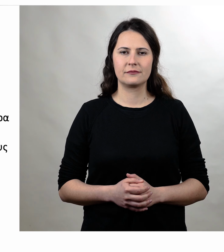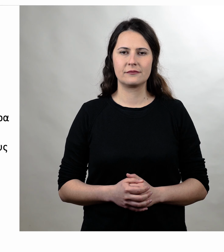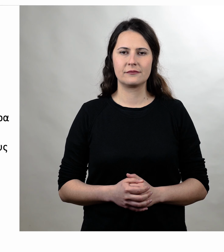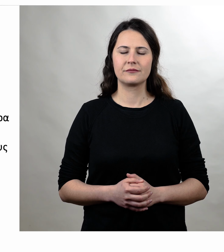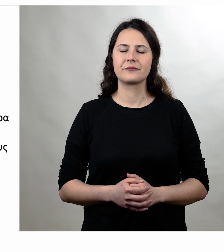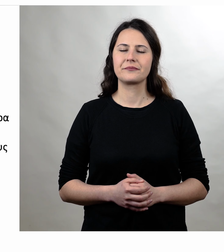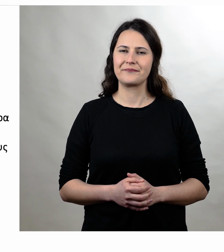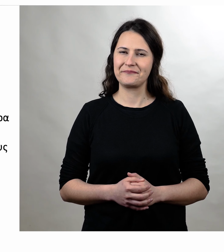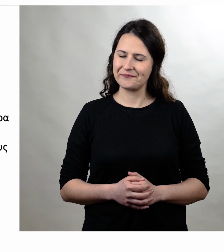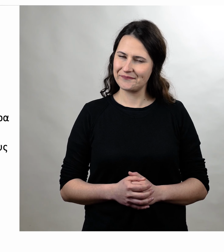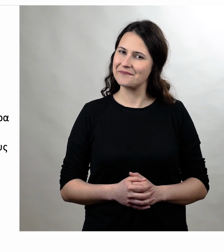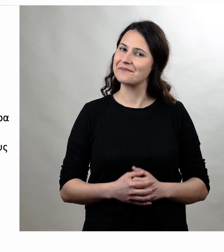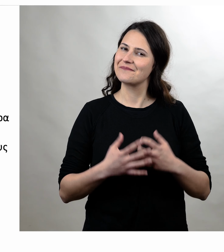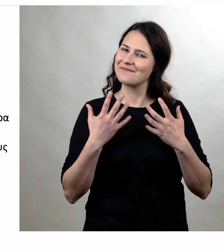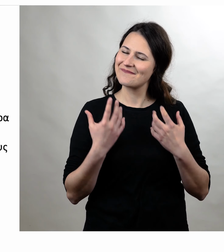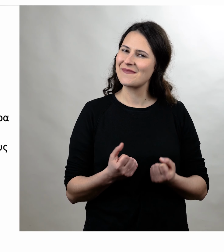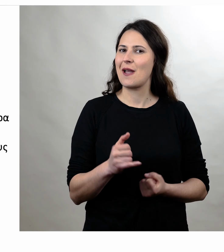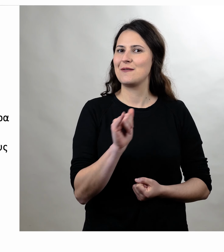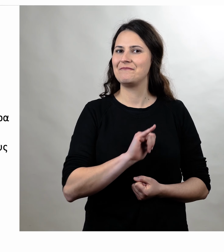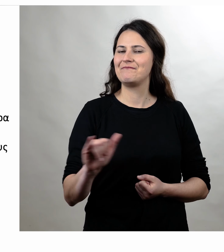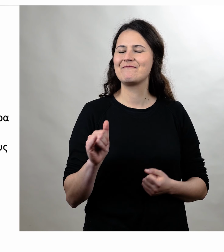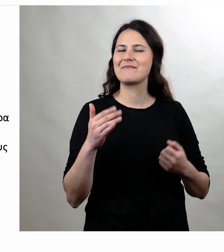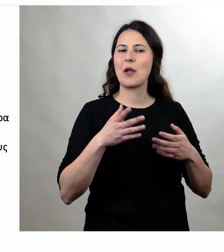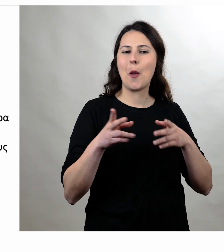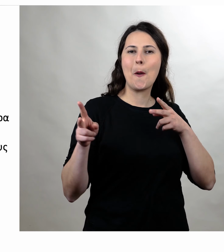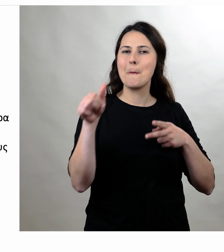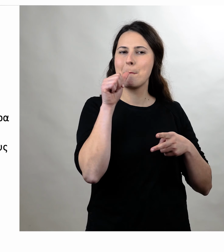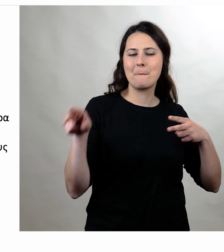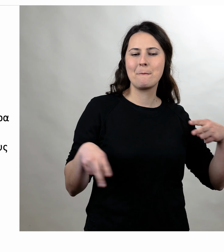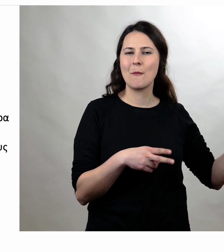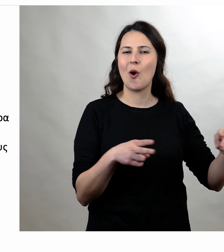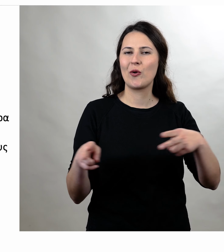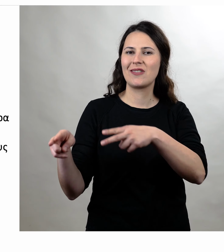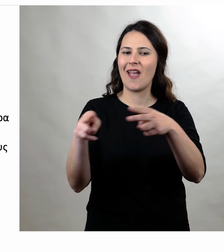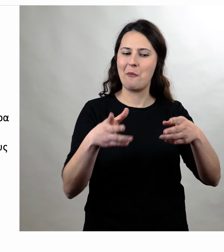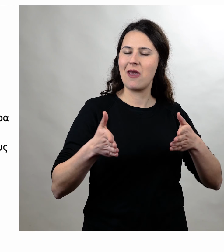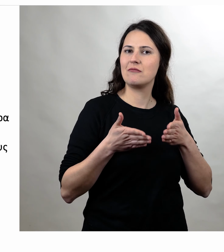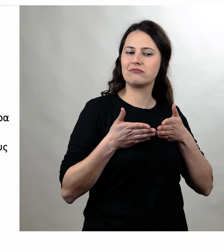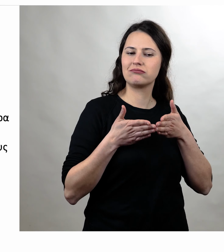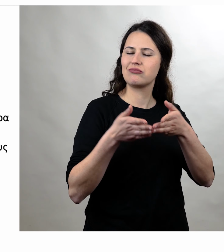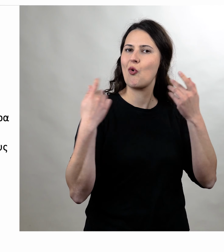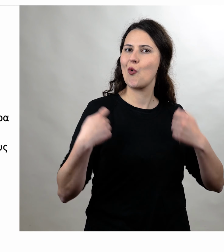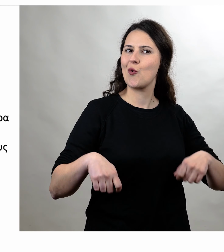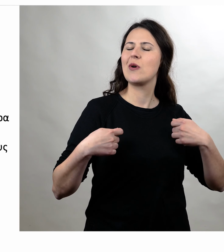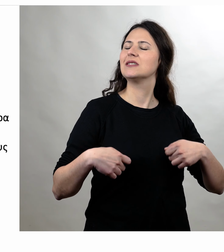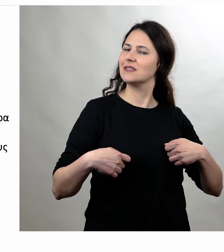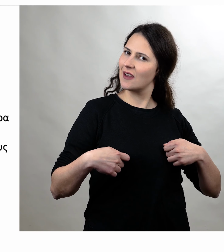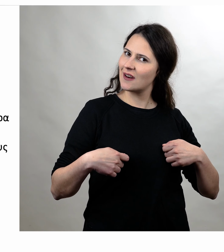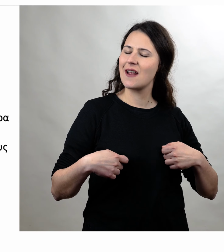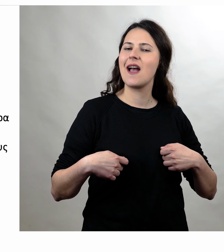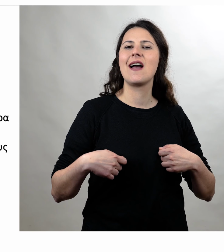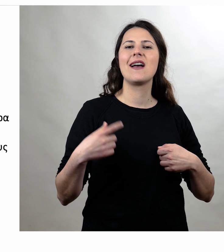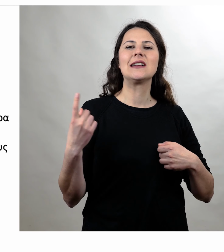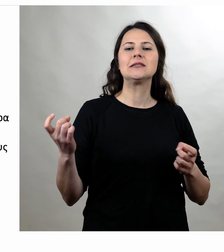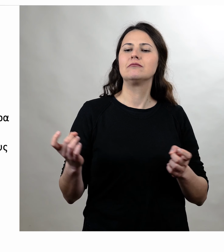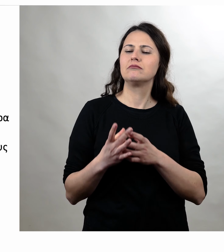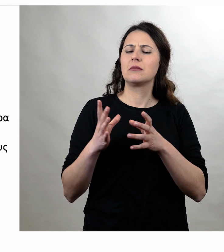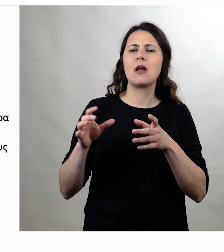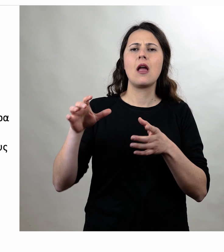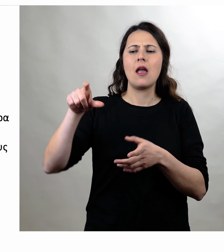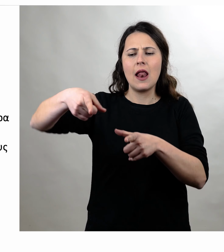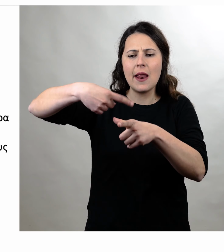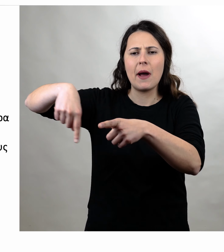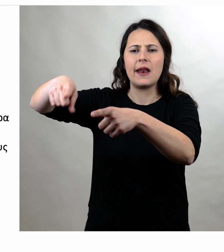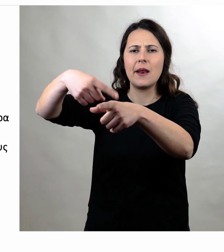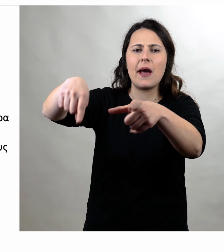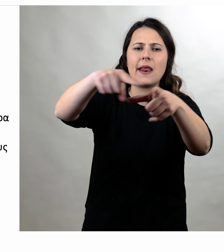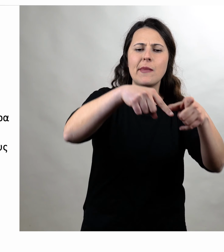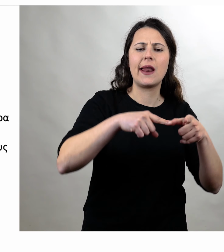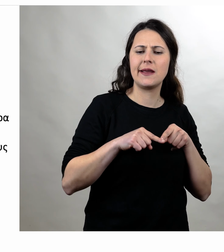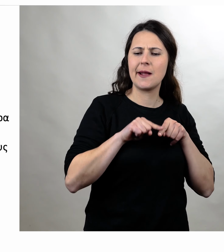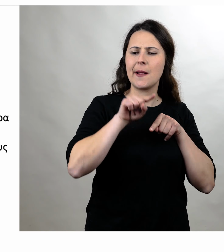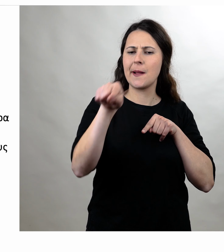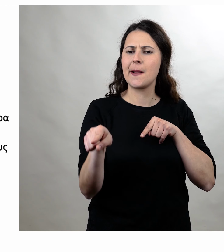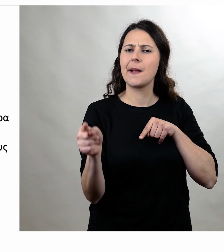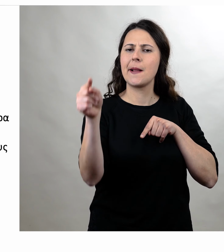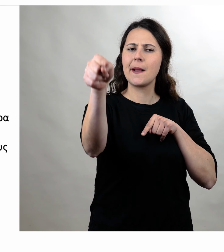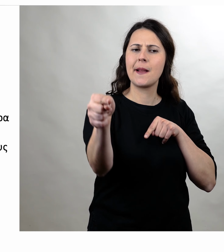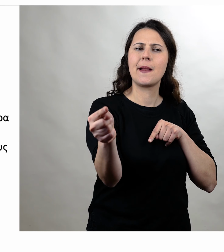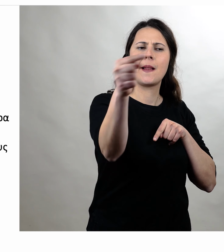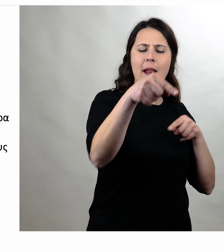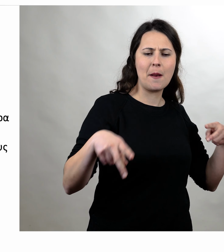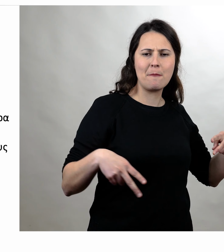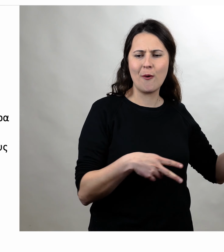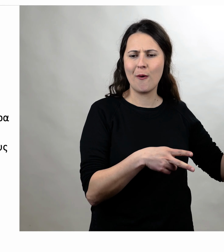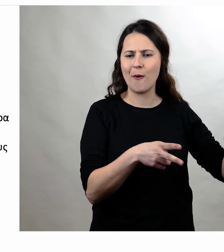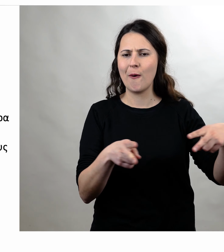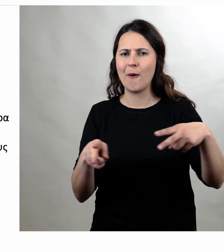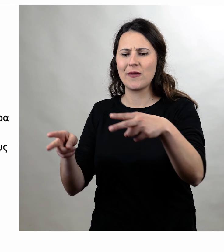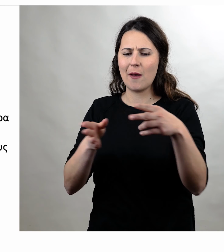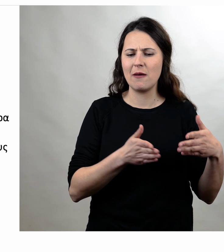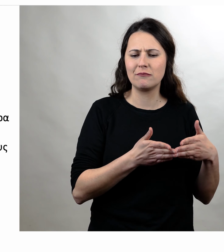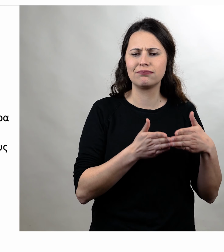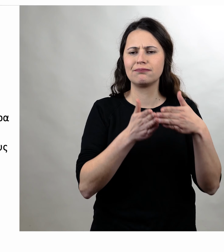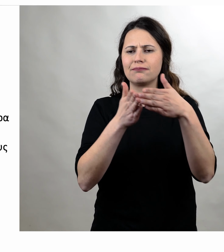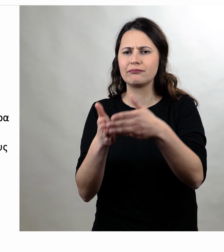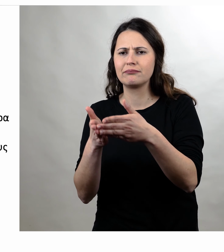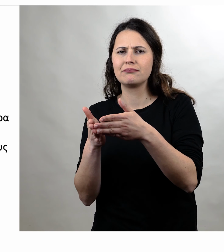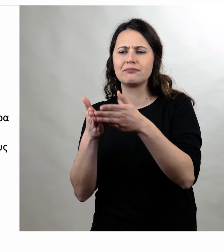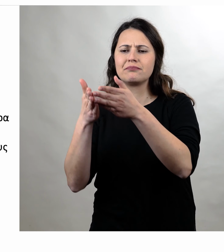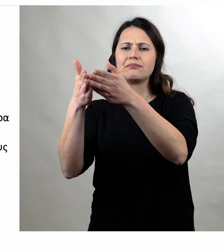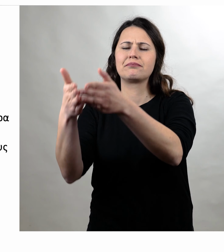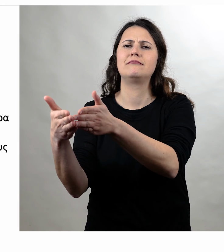Η κρουαζιέρα σε ποτάμι, συχνά περιλαμβάνει την επίσκεψη σε πολλά λιμάνια, τα οποία βρίσκονται κατά μήκος της διαδρομής.